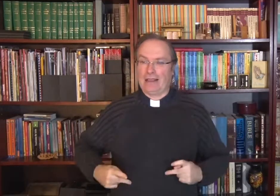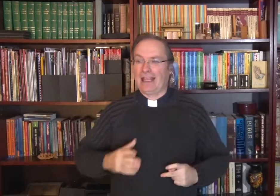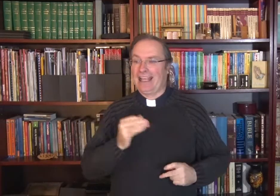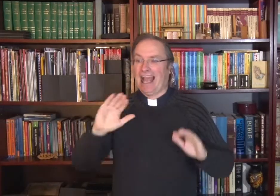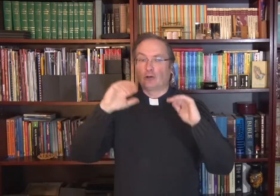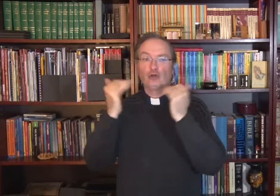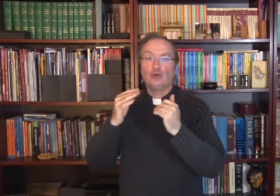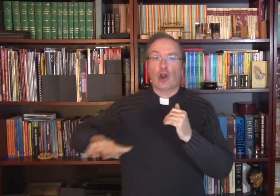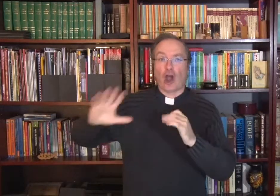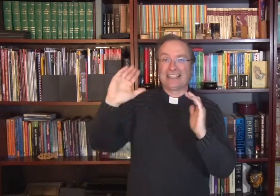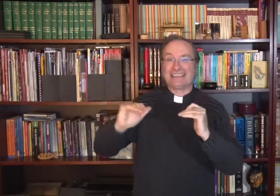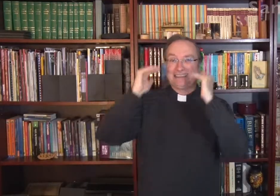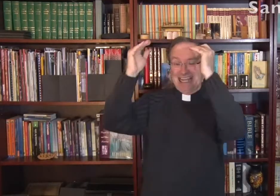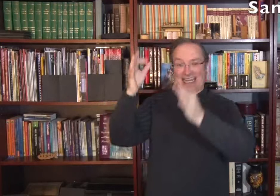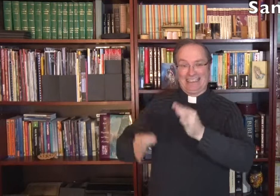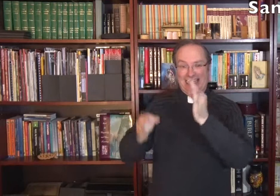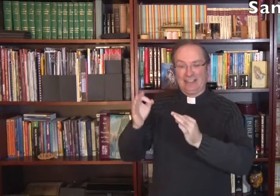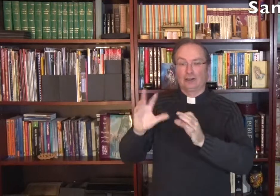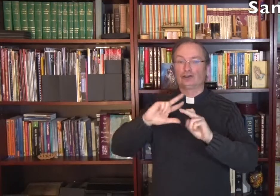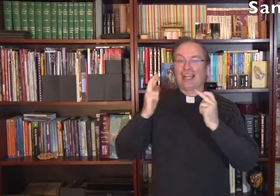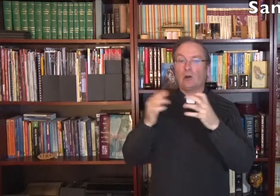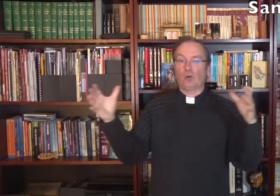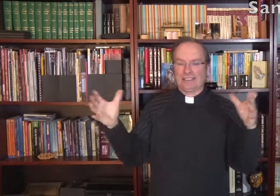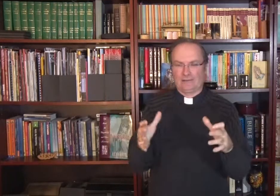et à tout le sanhédrin de se réunir;